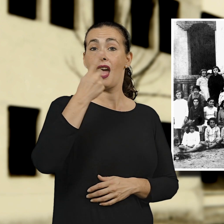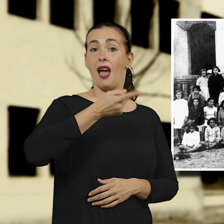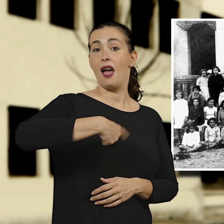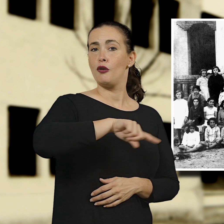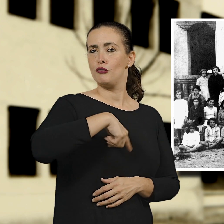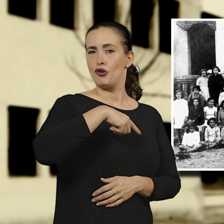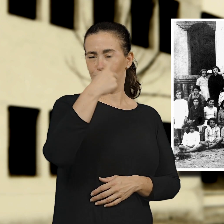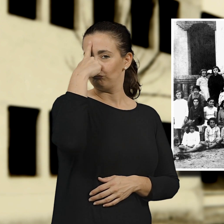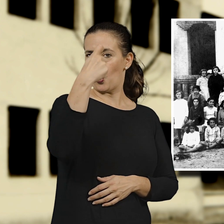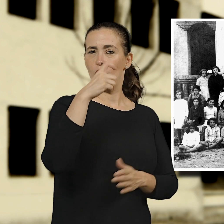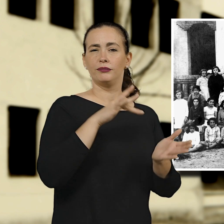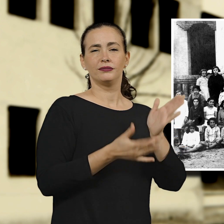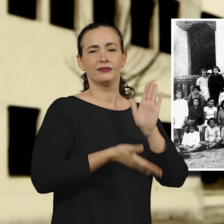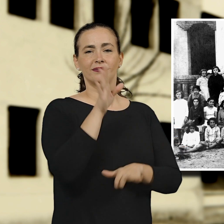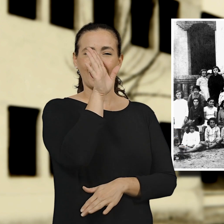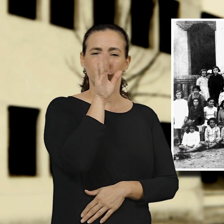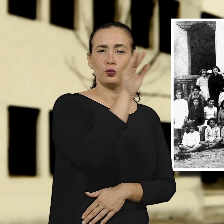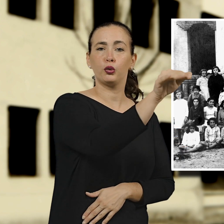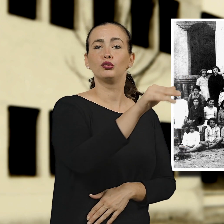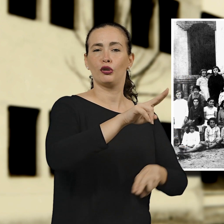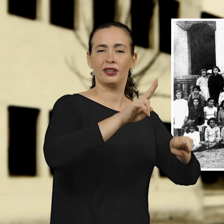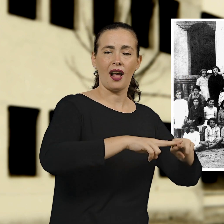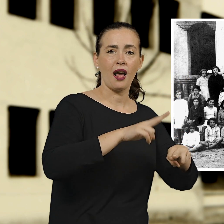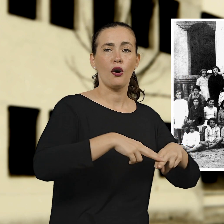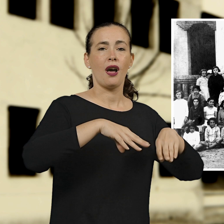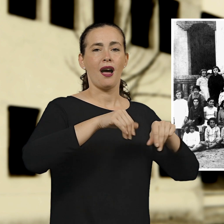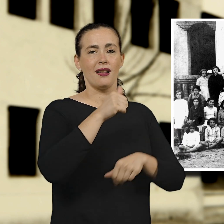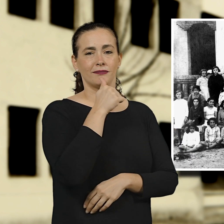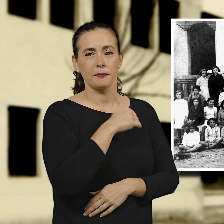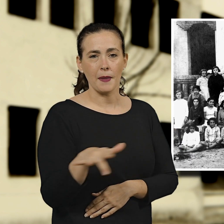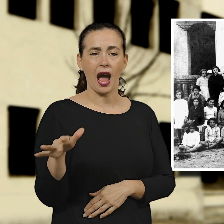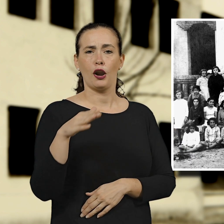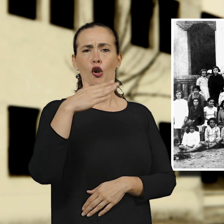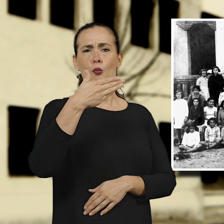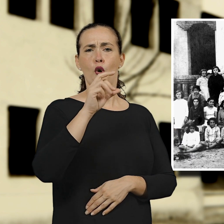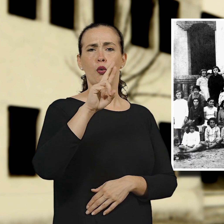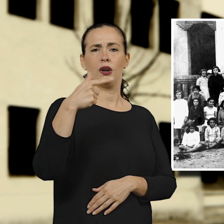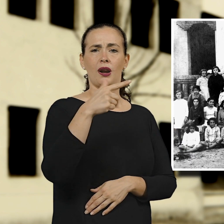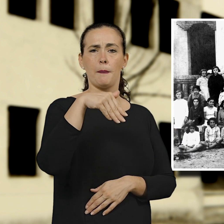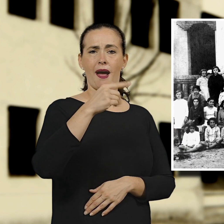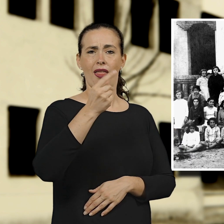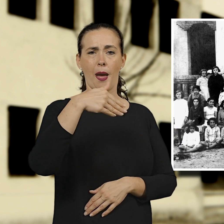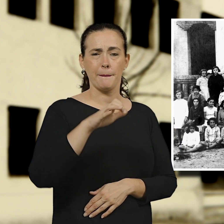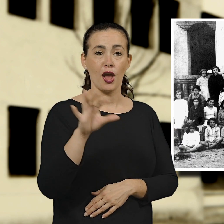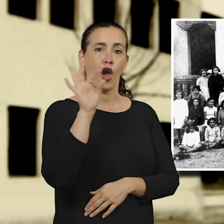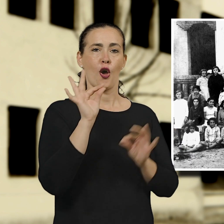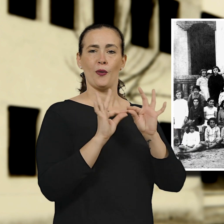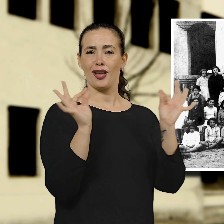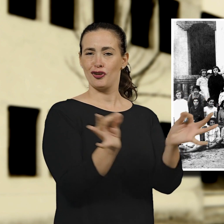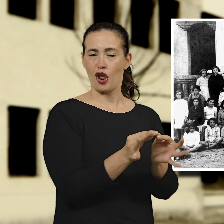Els alumnes recorden les excursions a Tarragona, Arenys de Mar, Bourg-Madame o Banyoles;